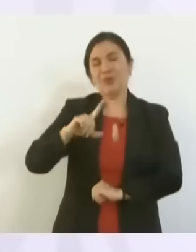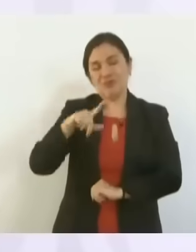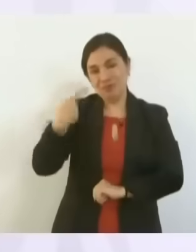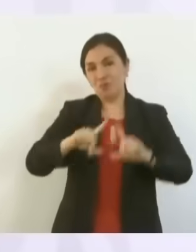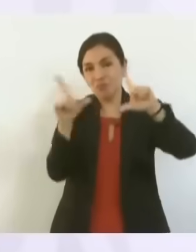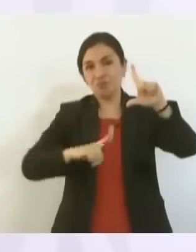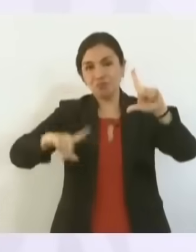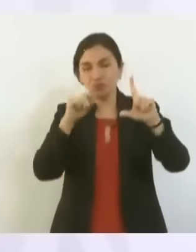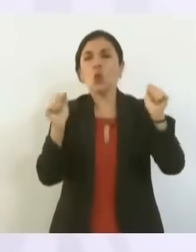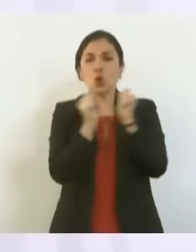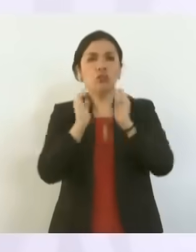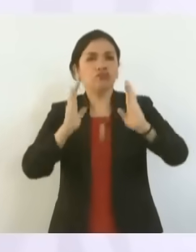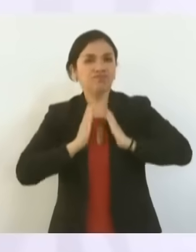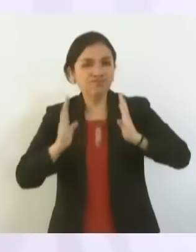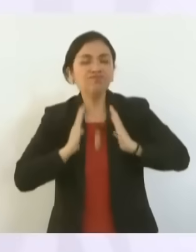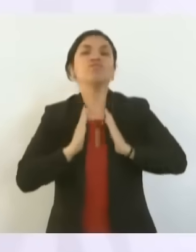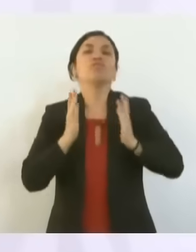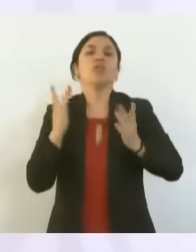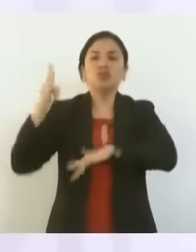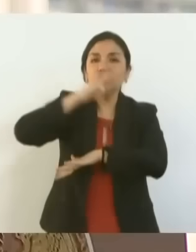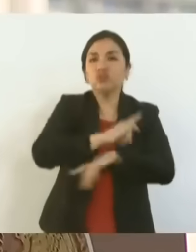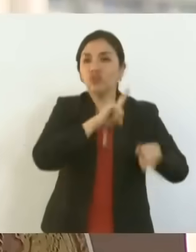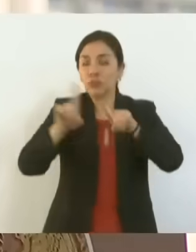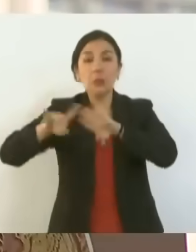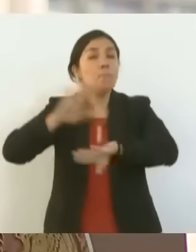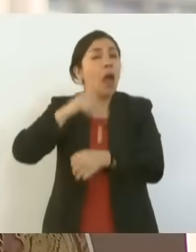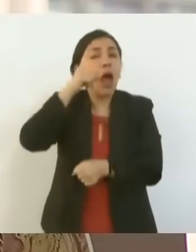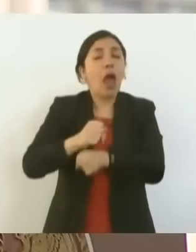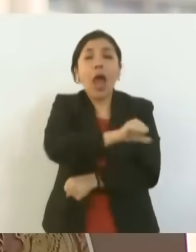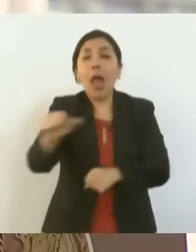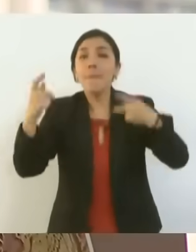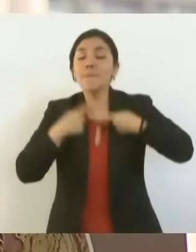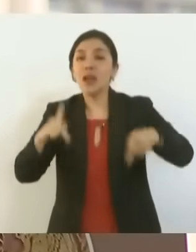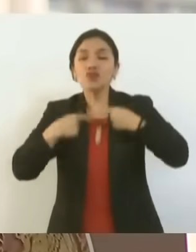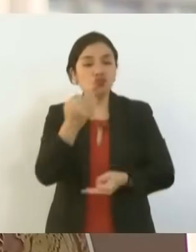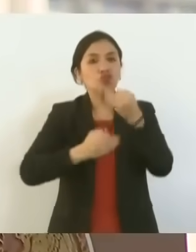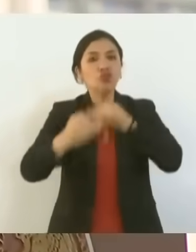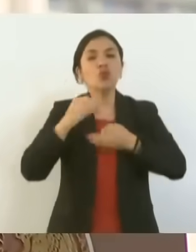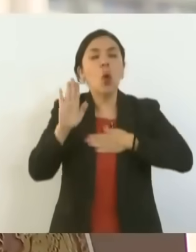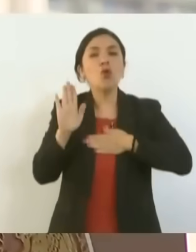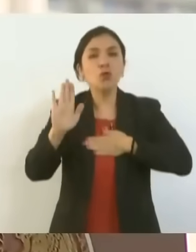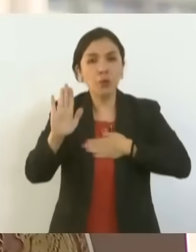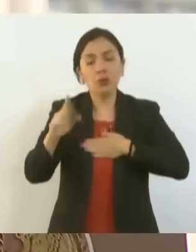Fuerzas Armadas y principalmente de la sociedad en su conjunto para retirar